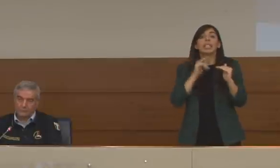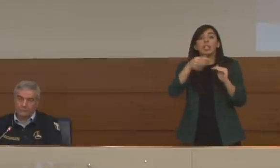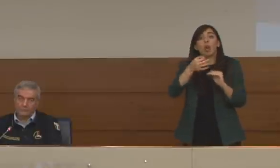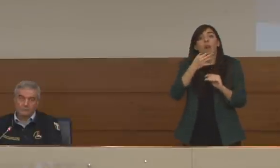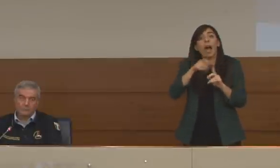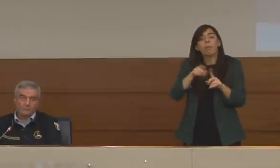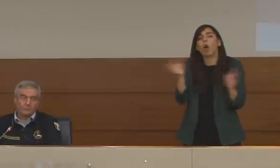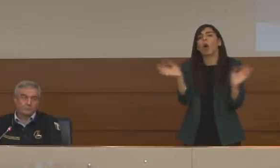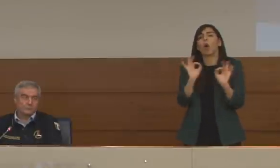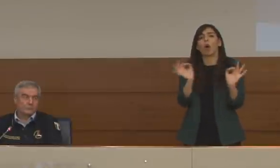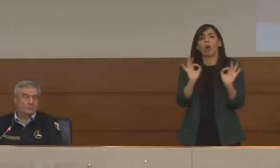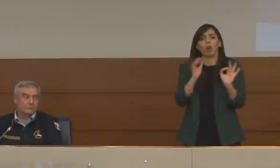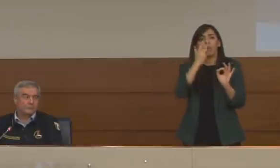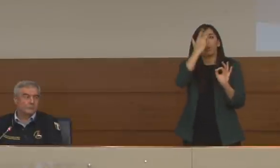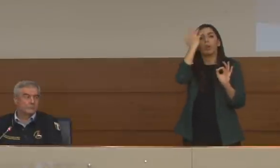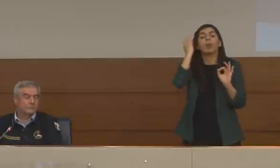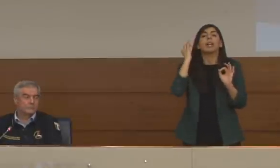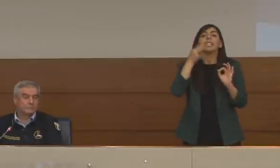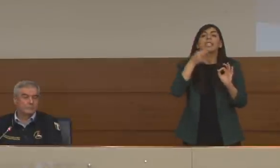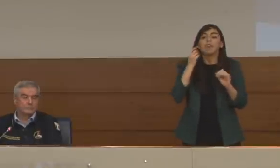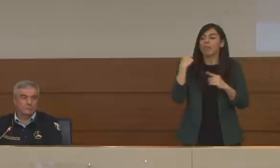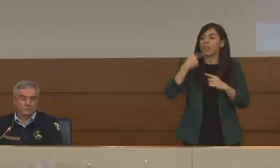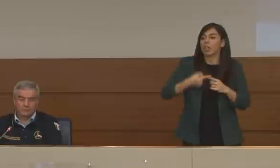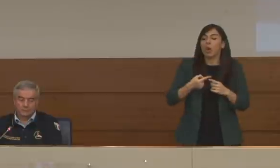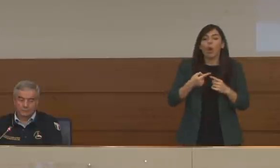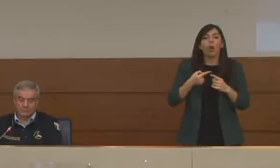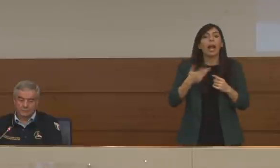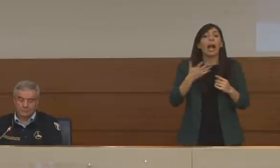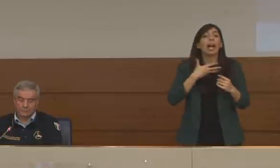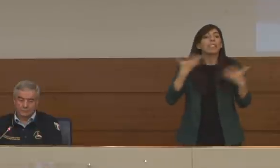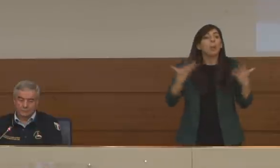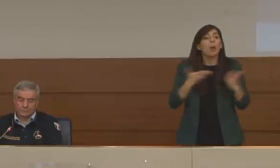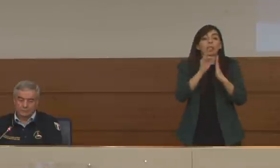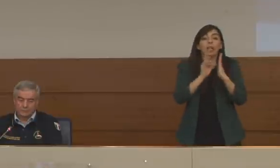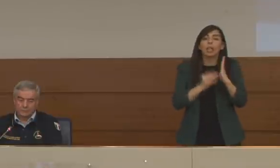Quindi al momento ancora non esistono dati solidi per dire che